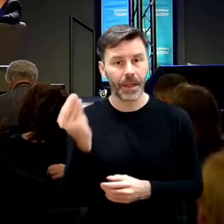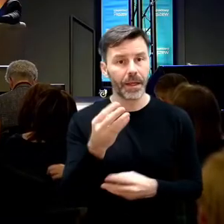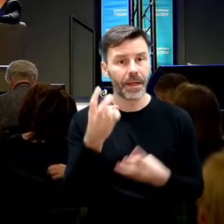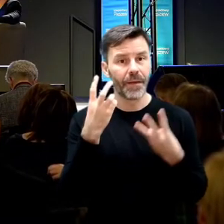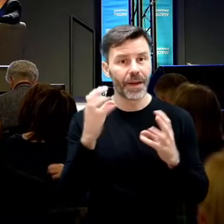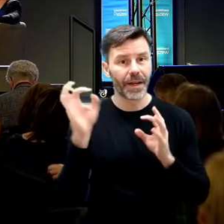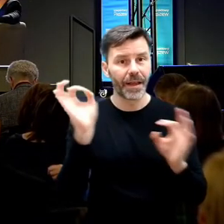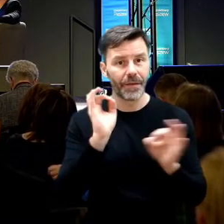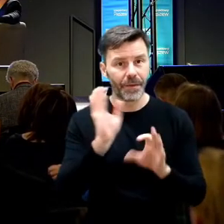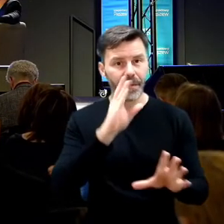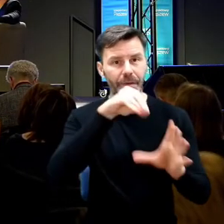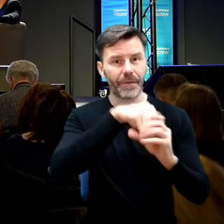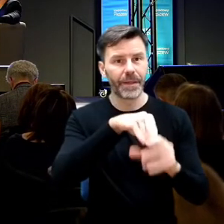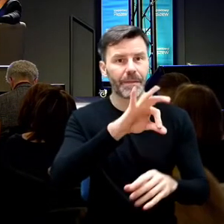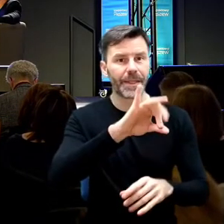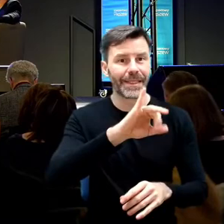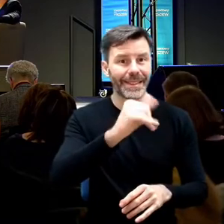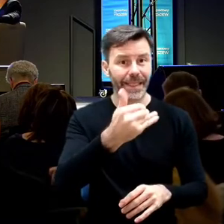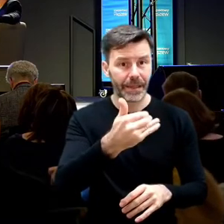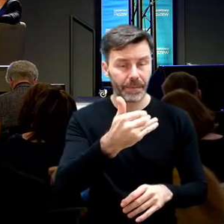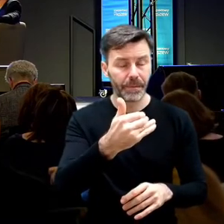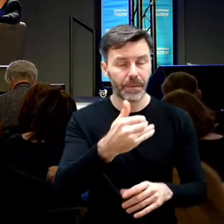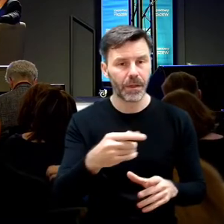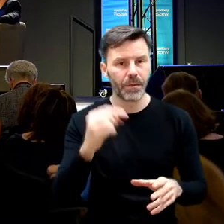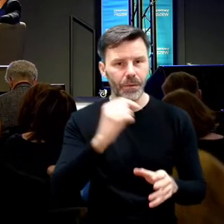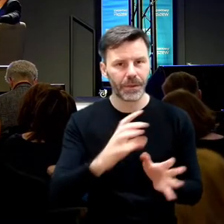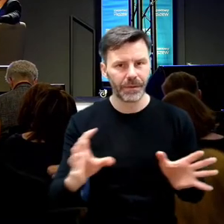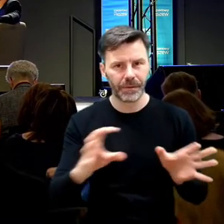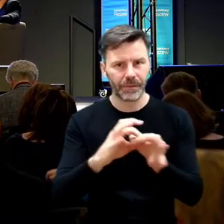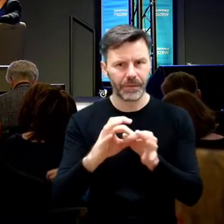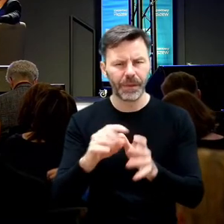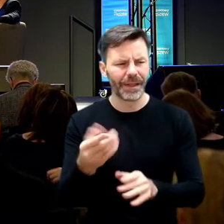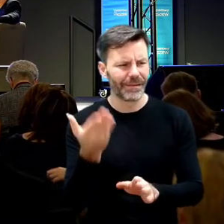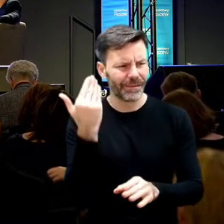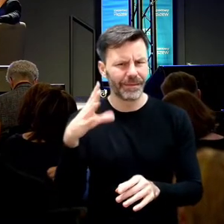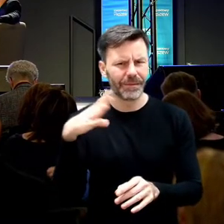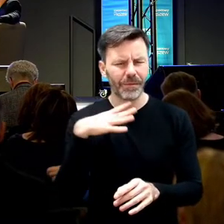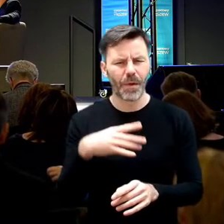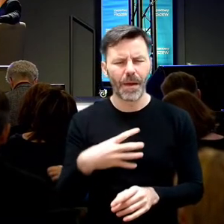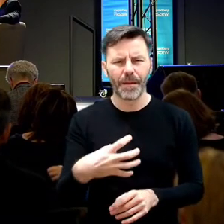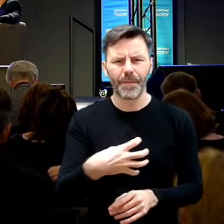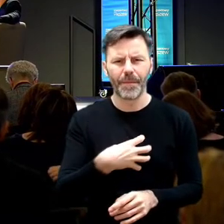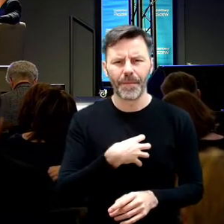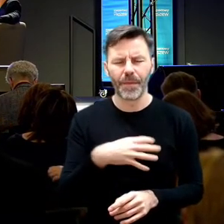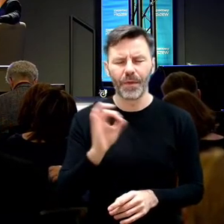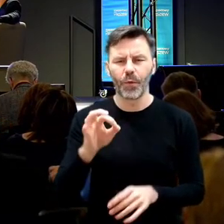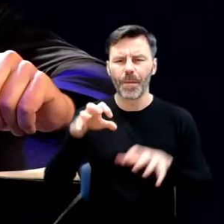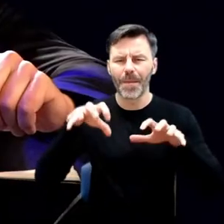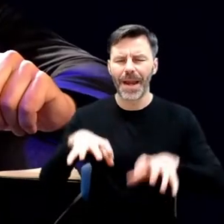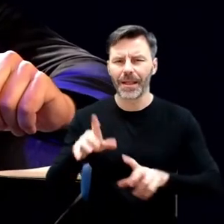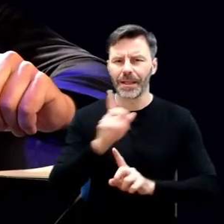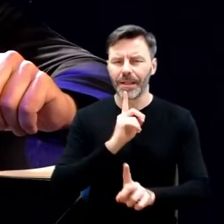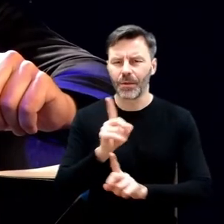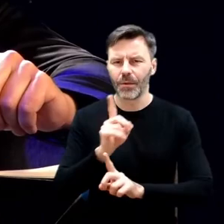i tutaj powołam się na rozmowę z Pana prezesem, szefem że ta partycypacja, która